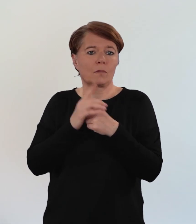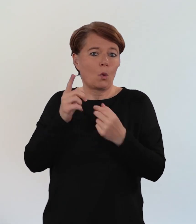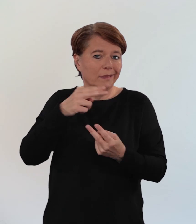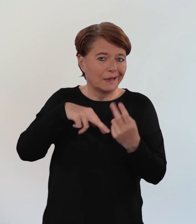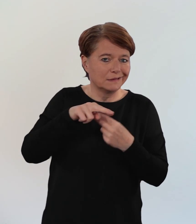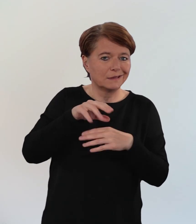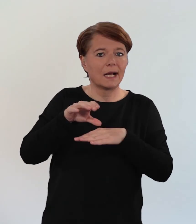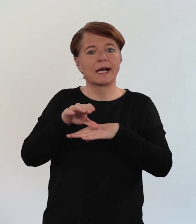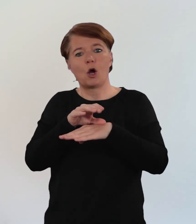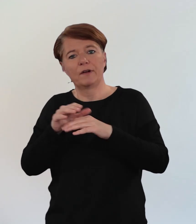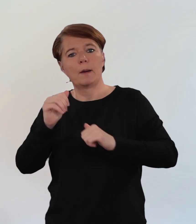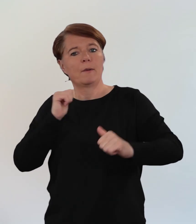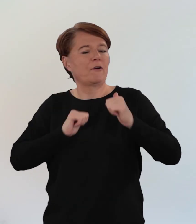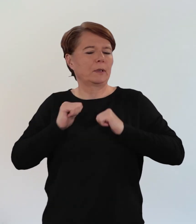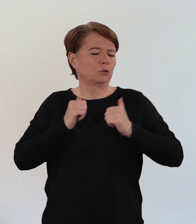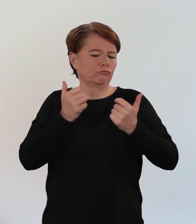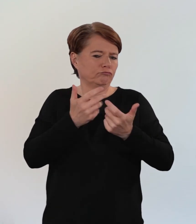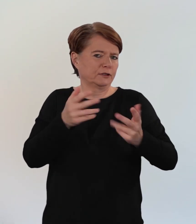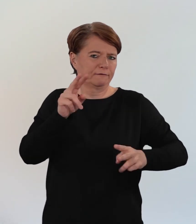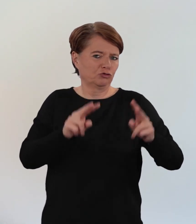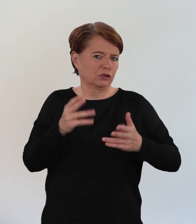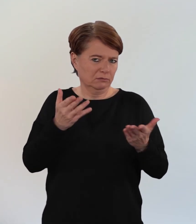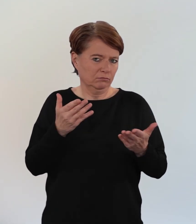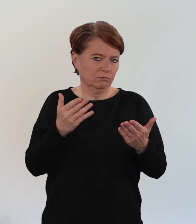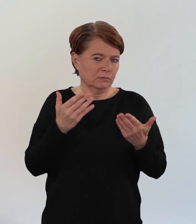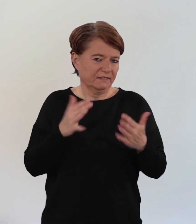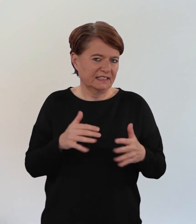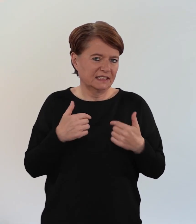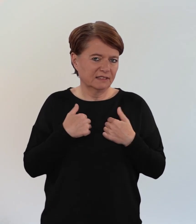Tänzerin oder Choreografin, Performerin, was auch immer.